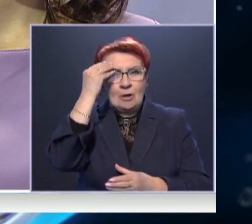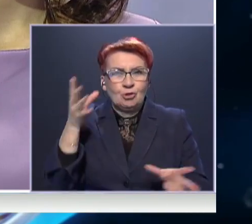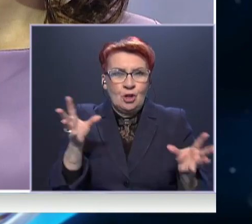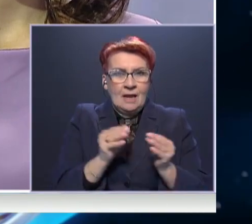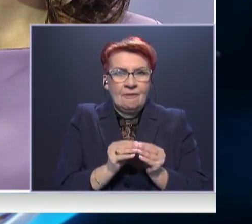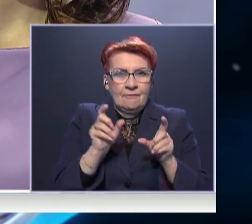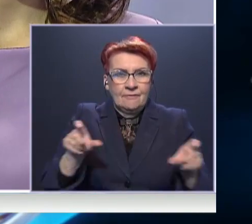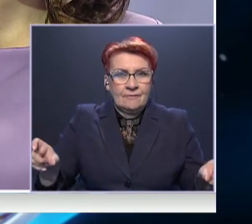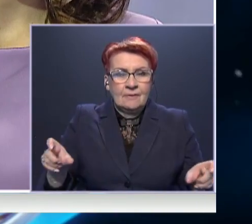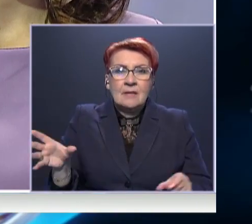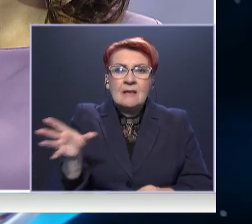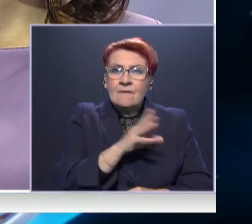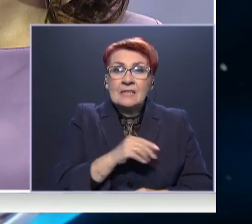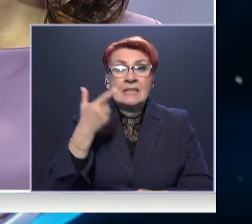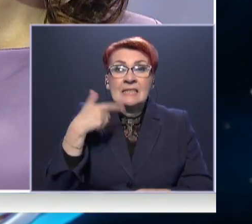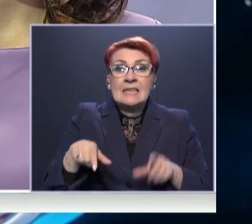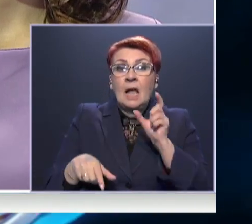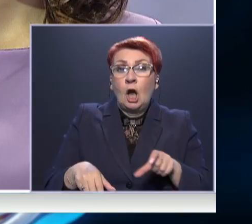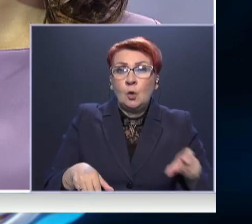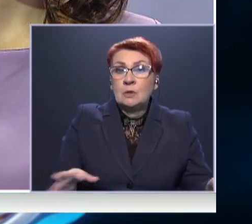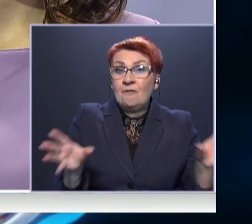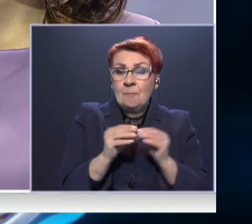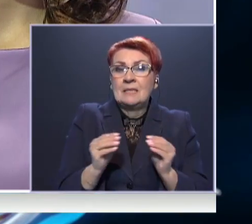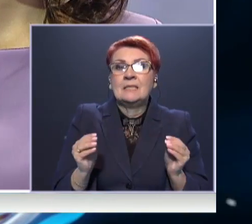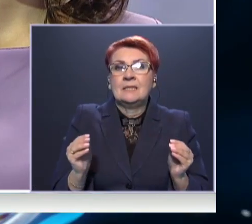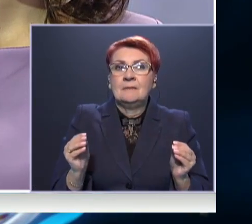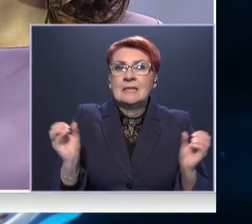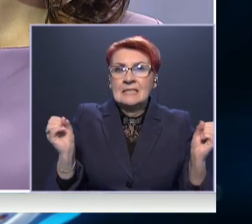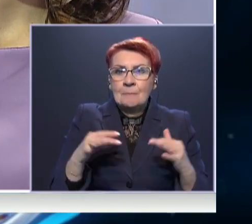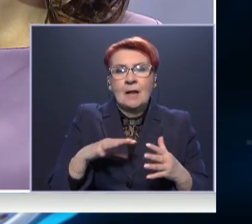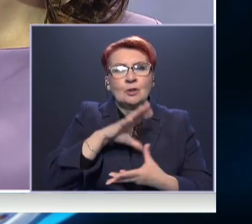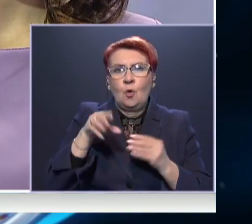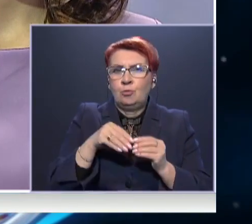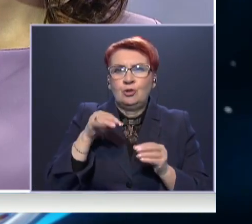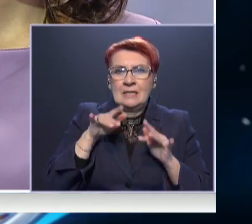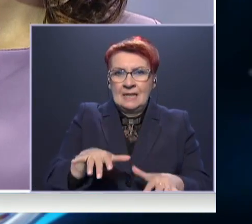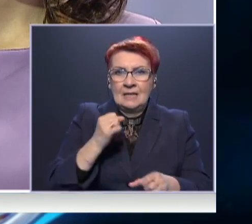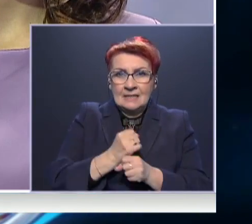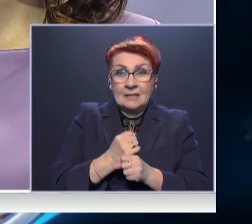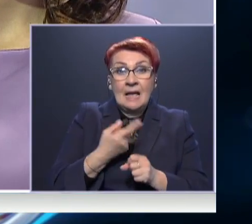далее То есть везде где люди вместе собираются где они делают общие дела Это единство является требованием